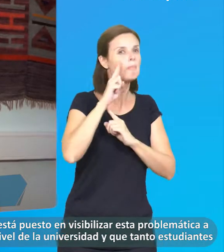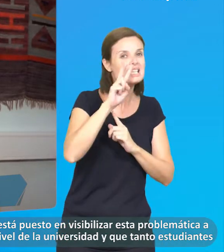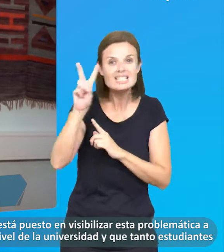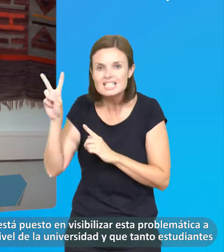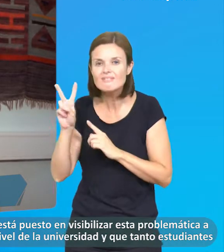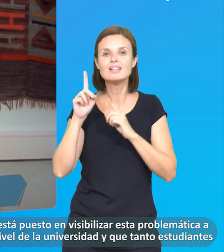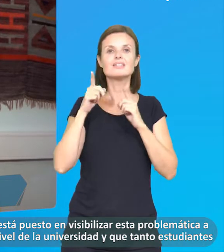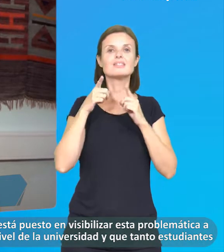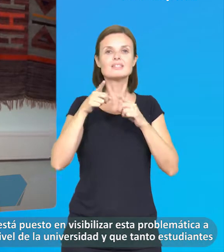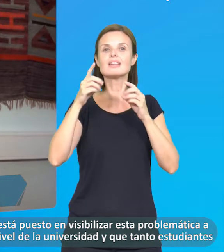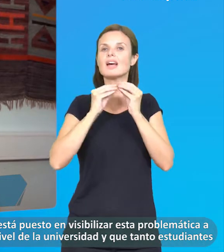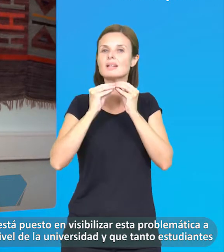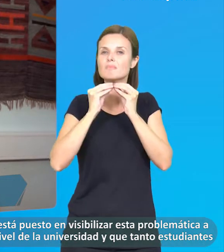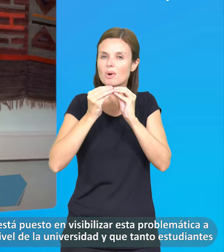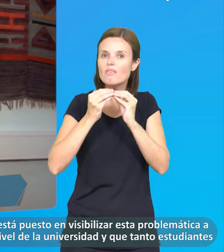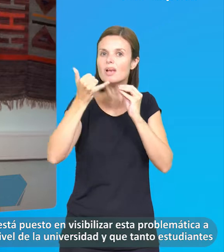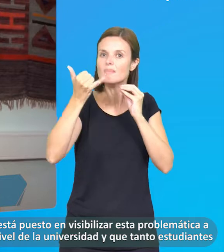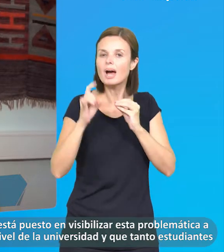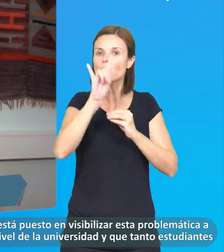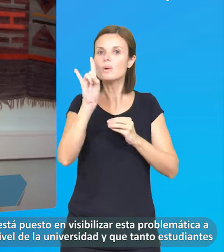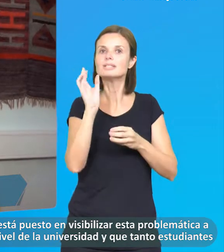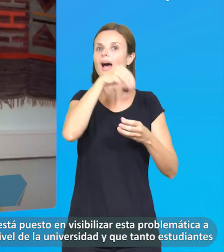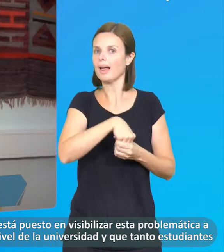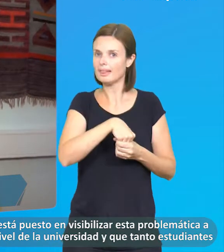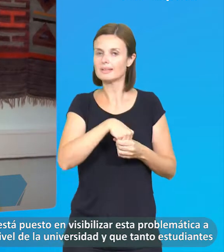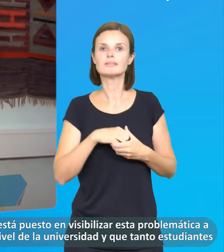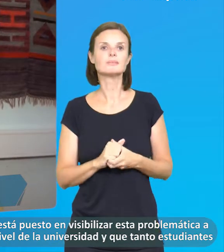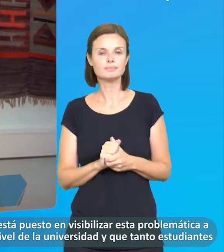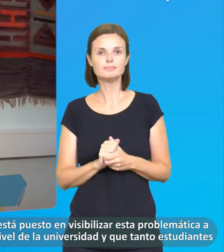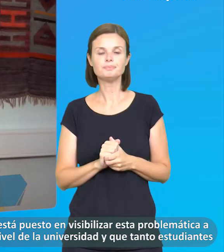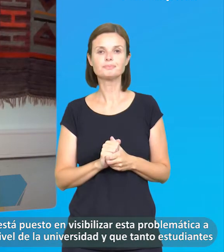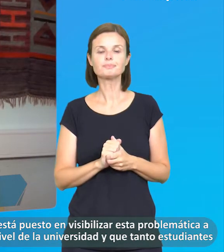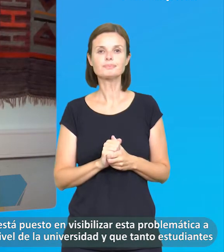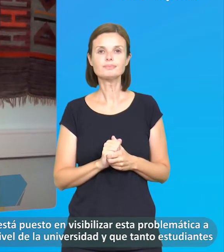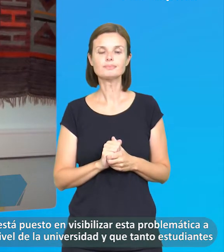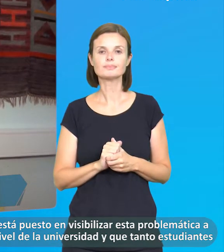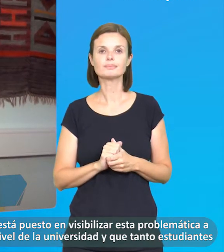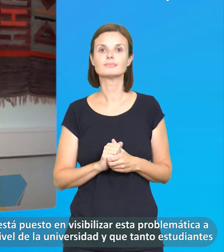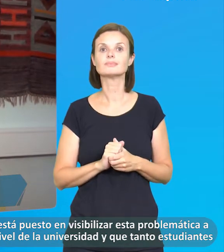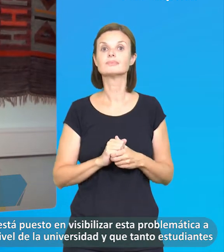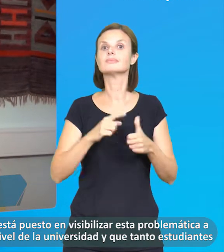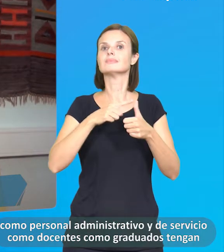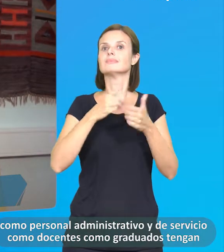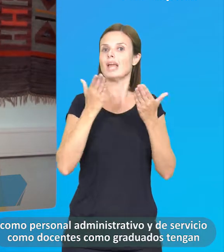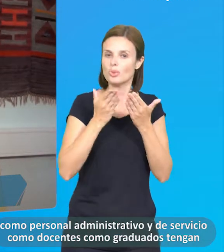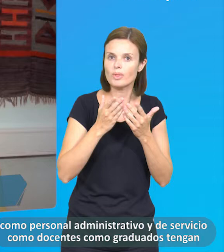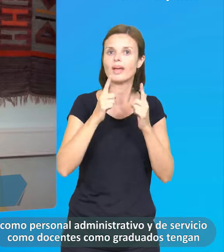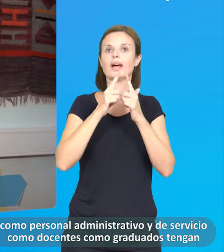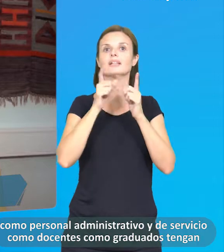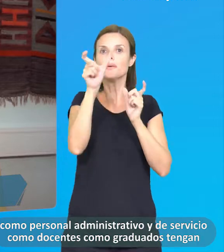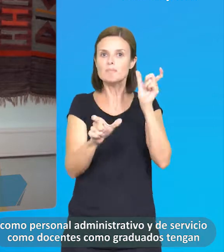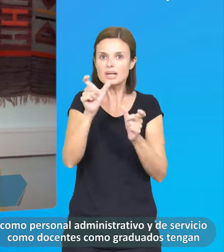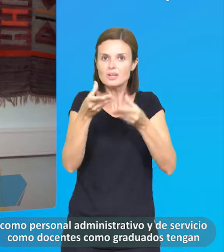esta problemática a nivel de la Universidad y que tanto estudiantes como personal administrativo